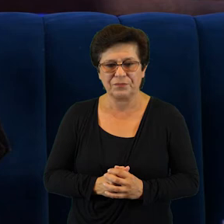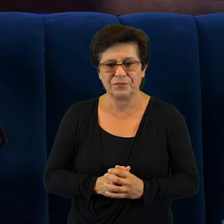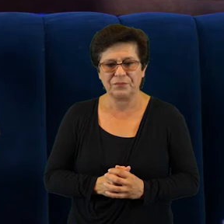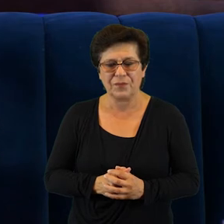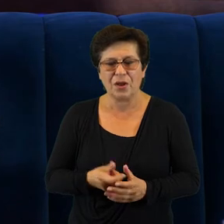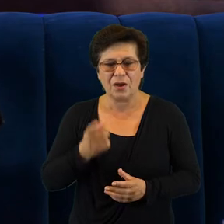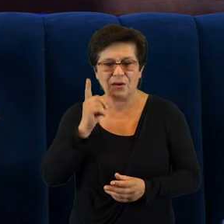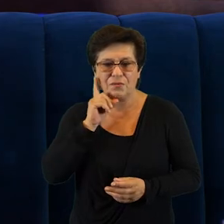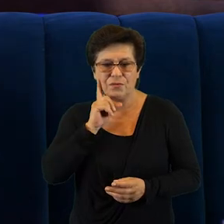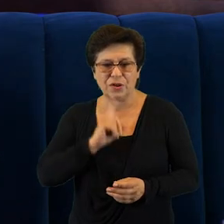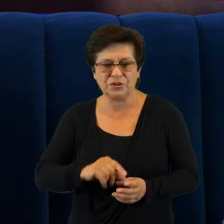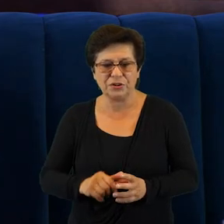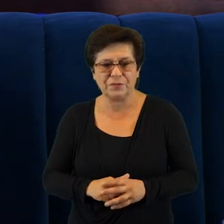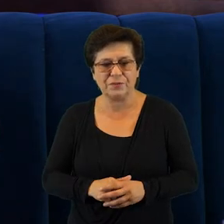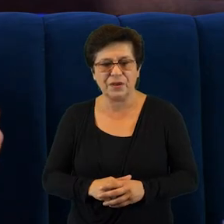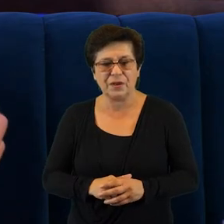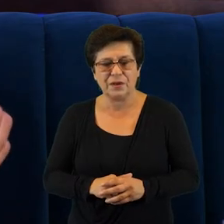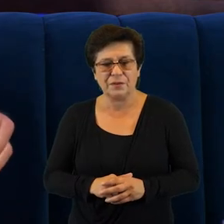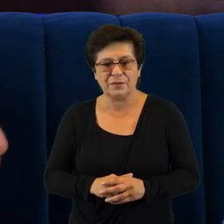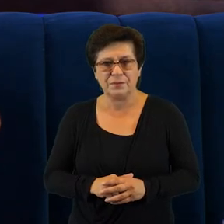Właśnie, tak. Także to jest szalenie istotne.